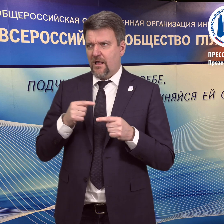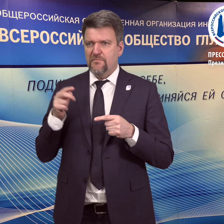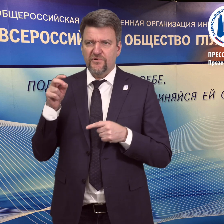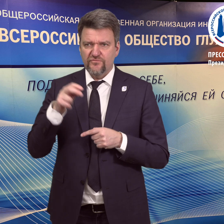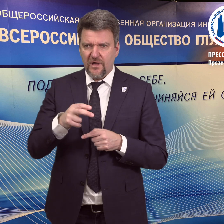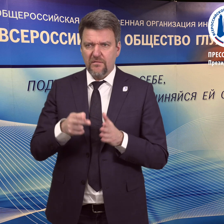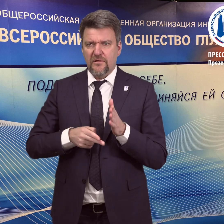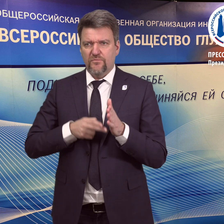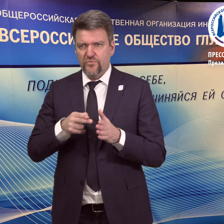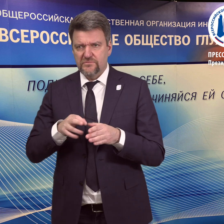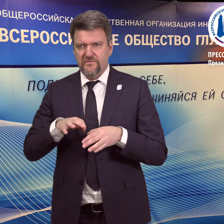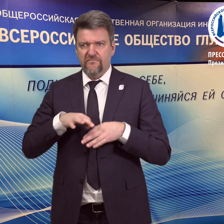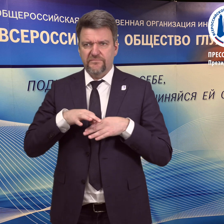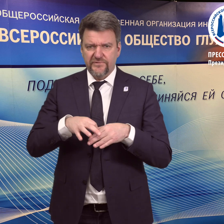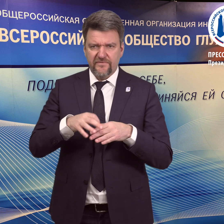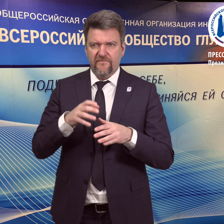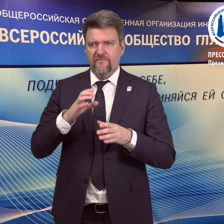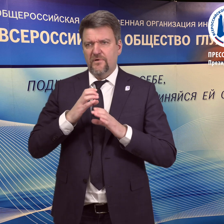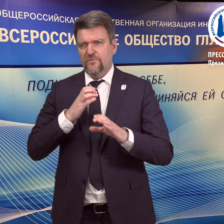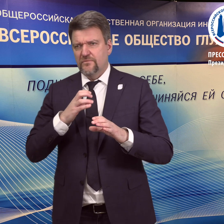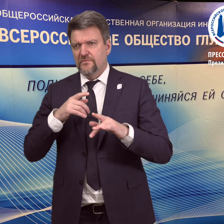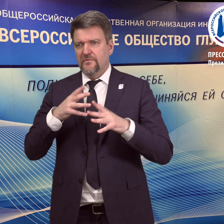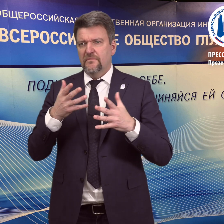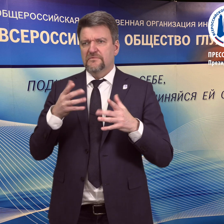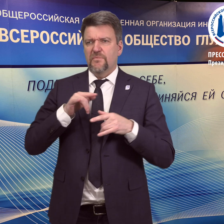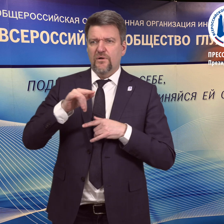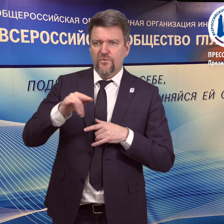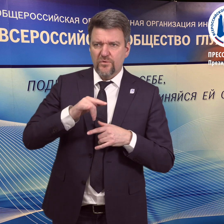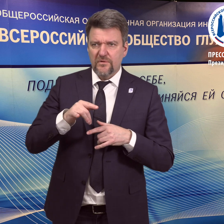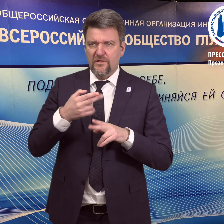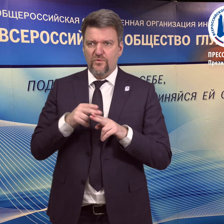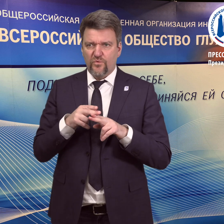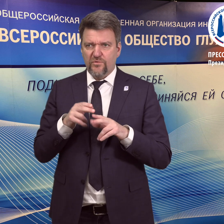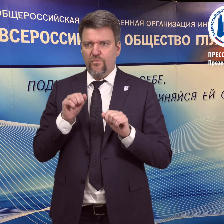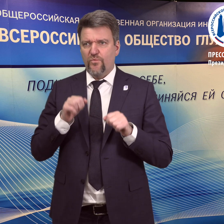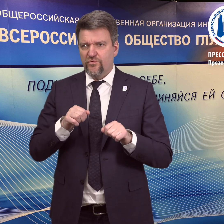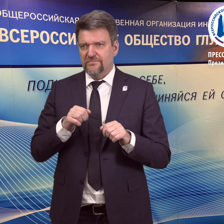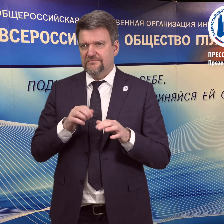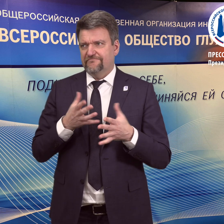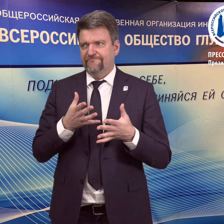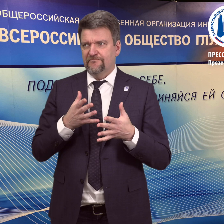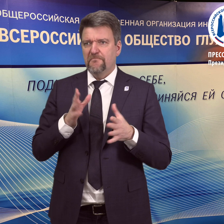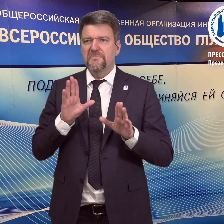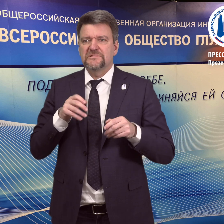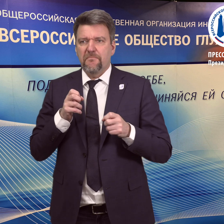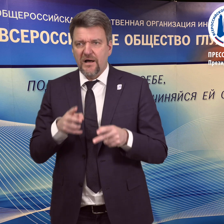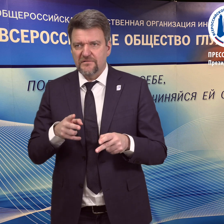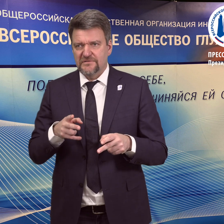не нужно приезжать на поезде, летать на самолёте. Это в первую очередь, безопасность и